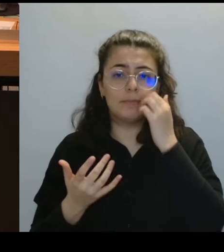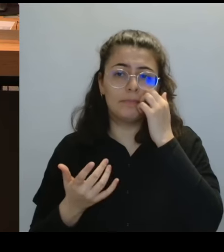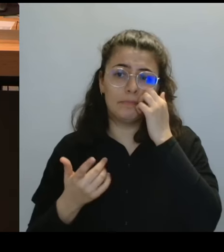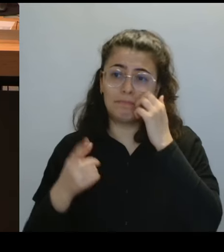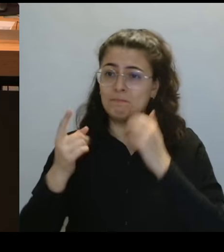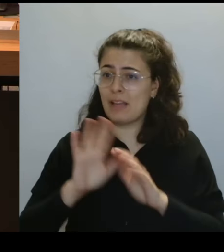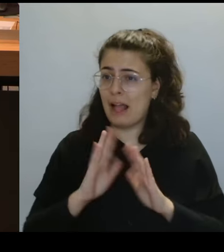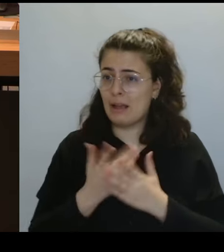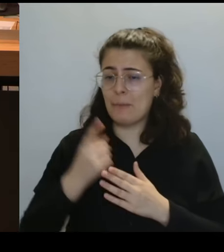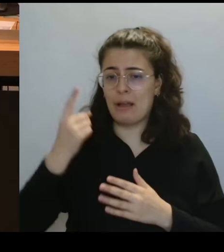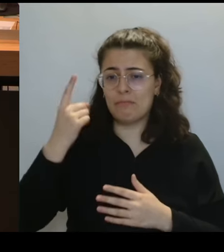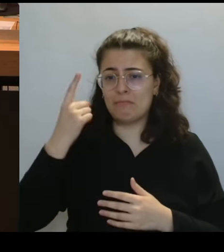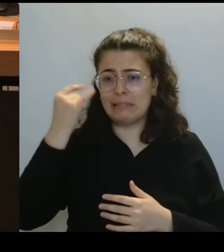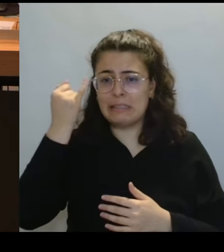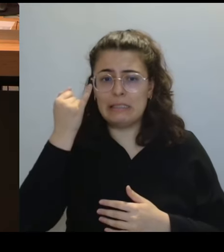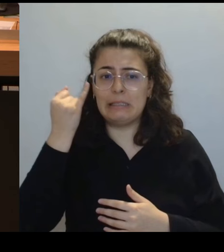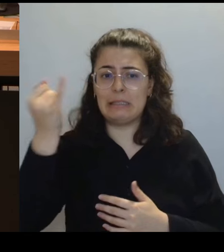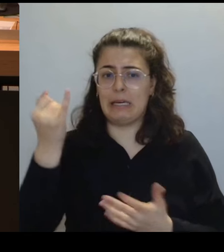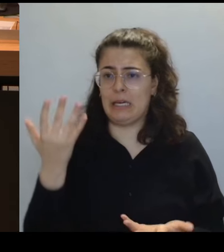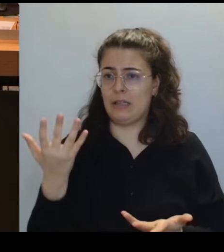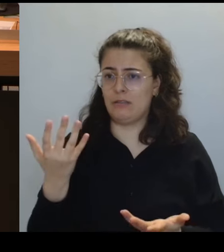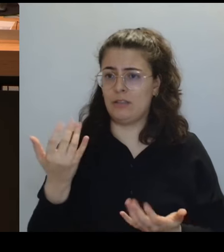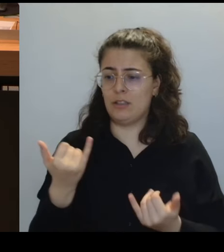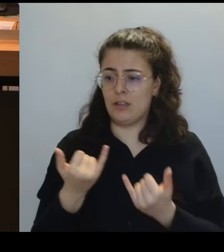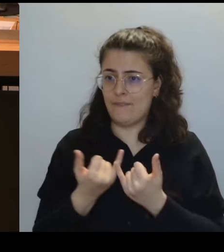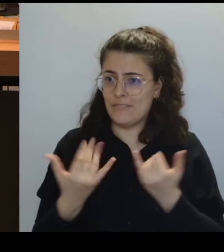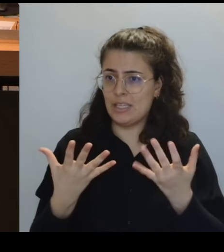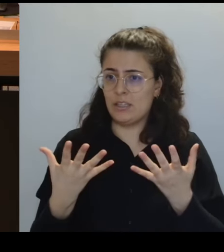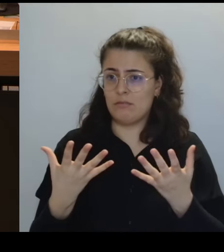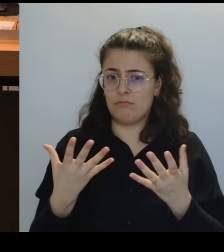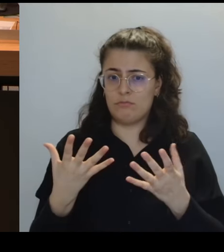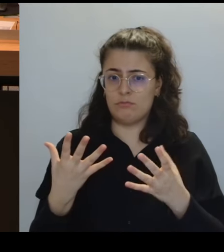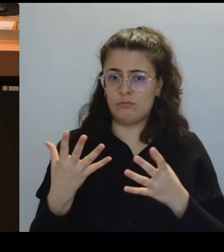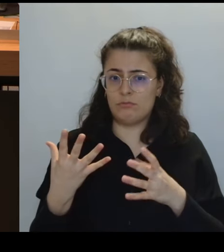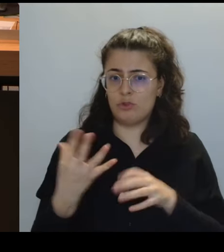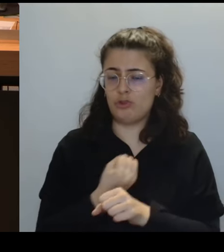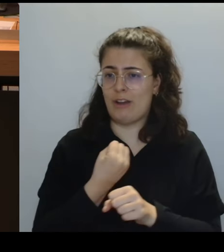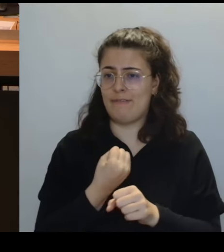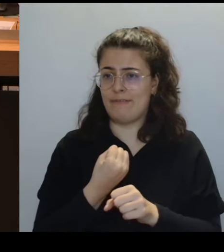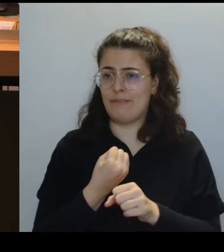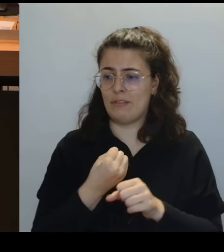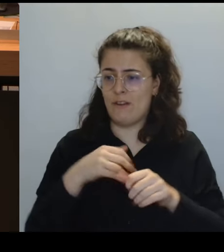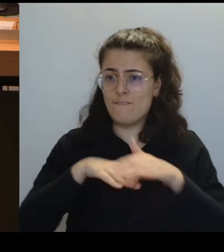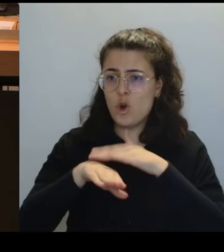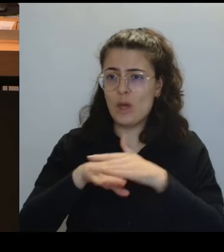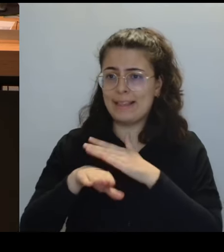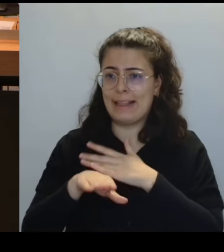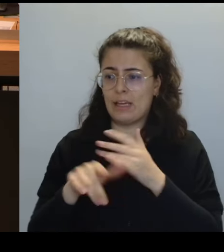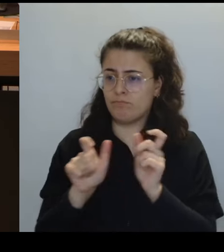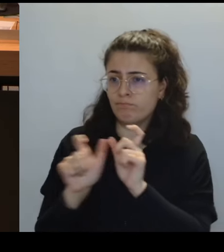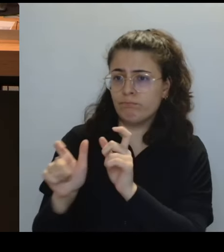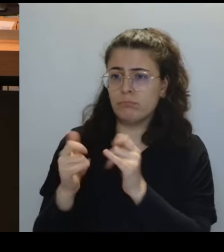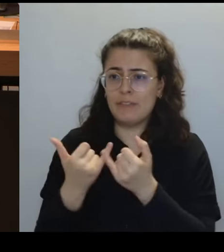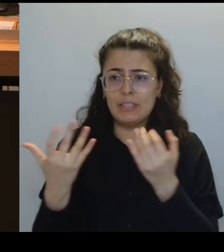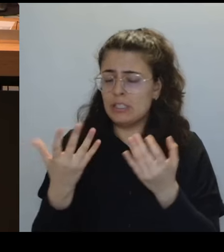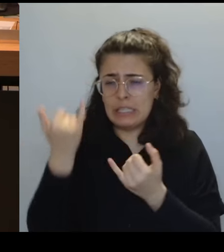wie etwaige Flüchtlingsströme vermieden werden könnten. Bis zum heutigen Tage haben sie in der gesamten